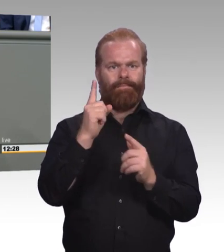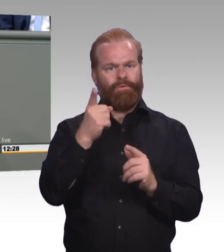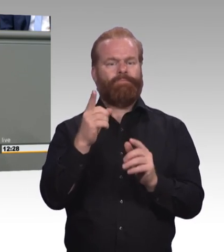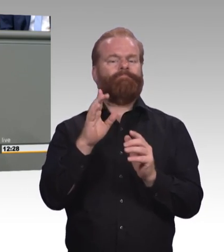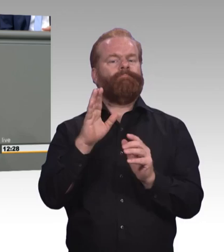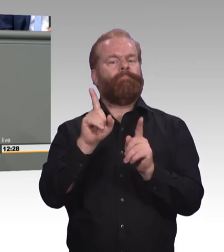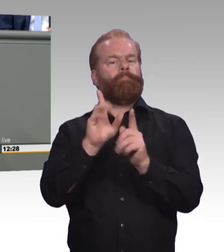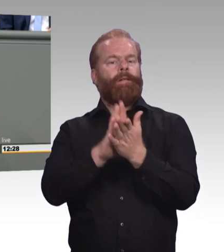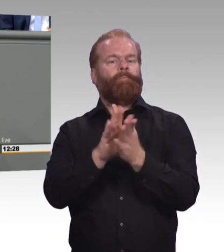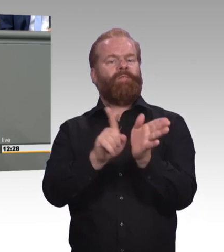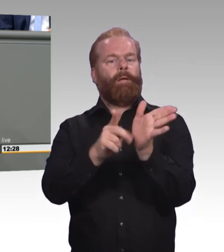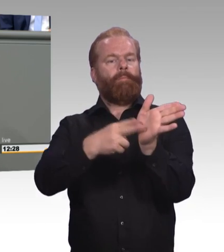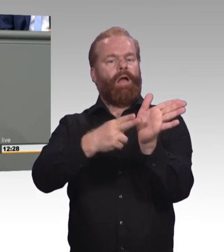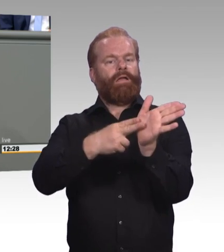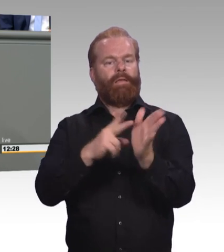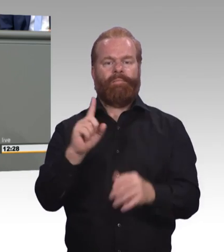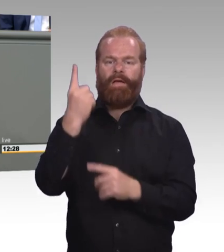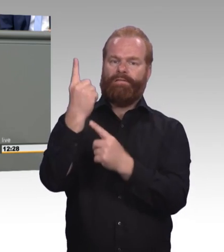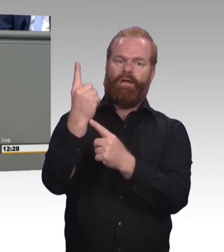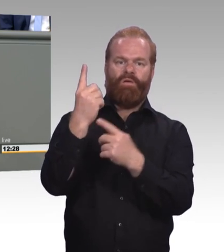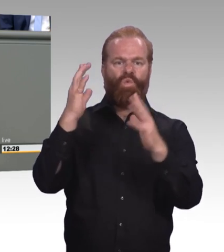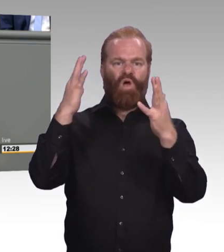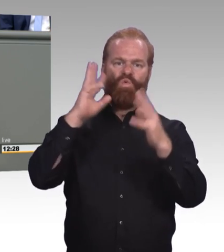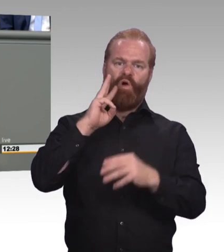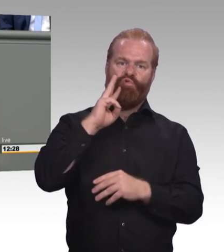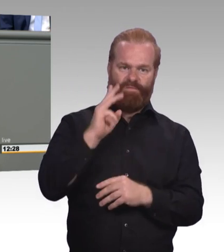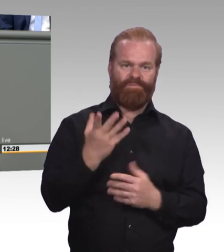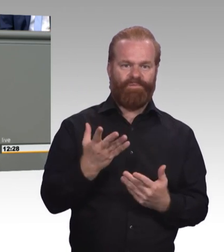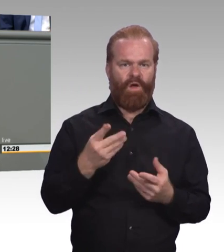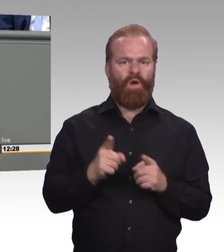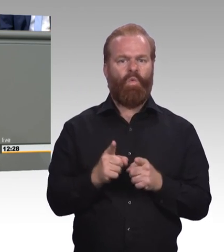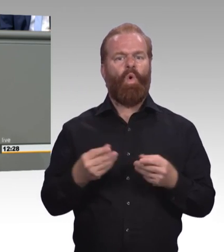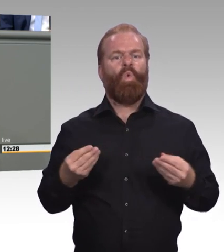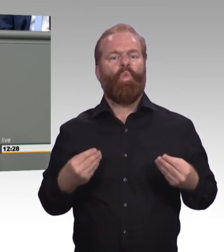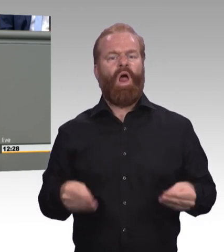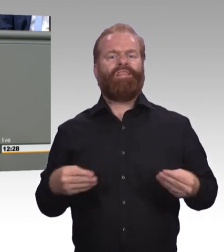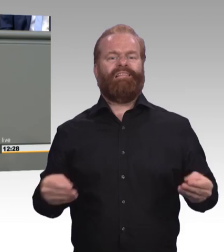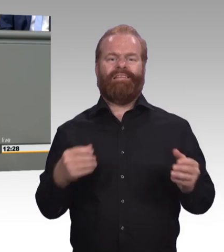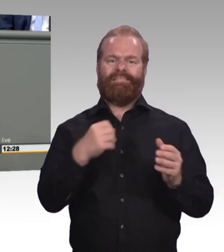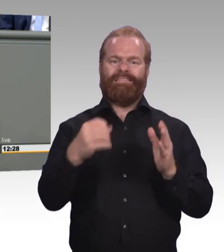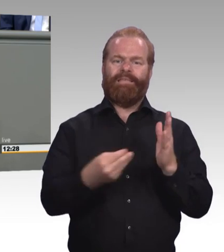Meine Damen und Herren, die Novellierung vom Berufsbildungsgesetz ist ein notwendiger, ist aus meiner Sicht auch ein wichtiger Schritt,